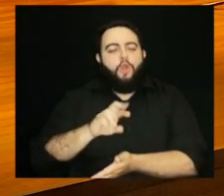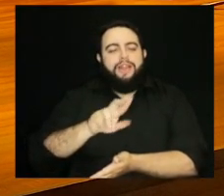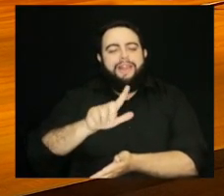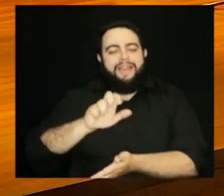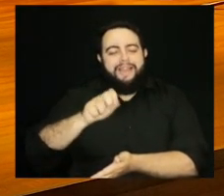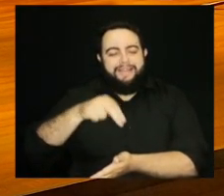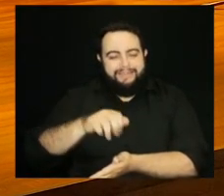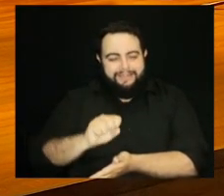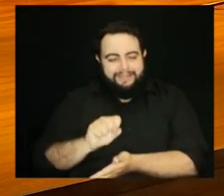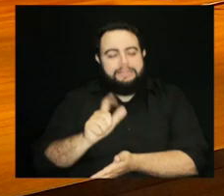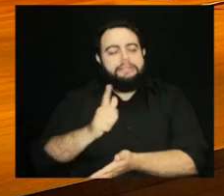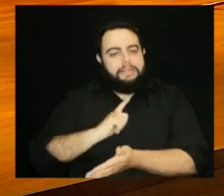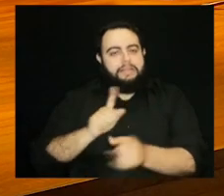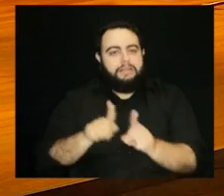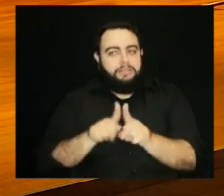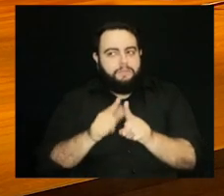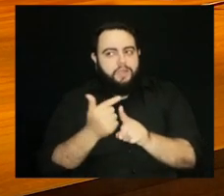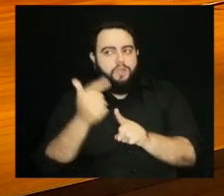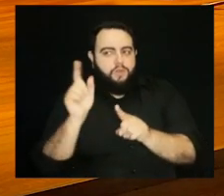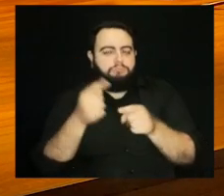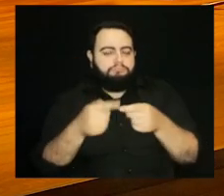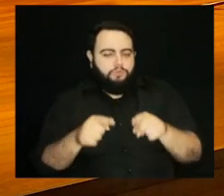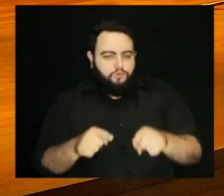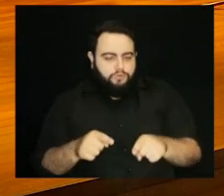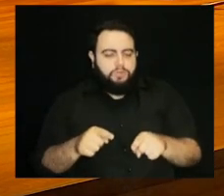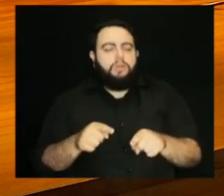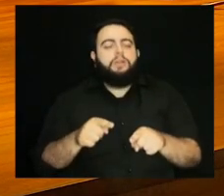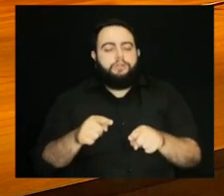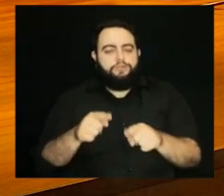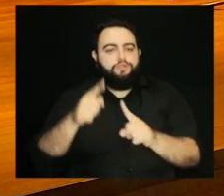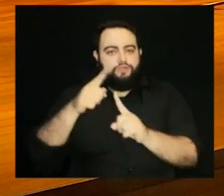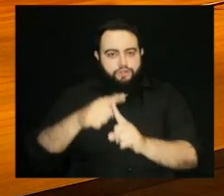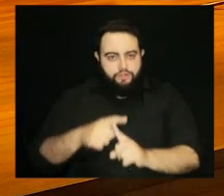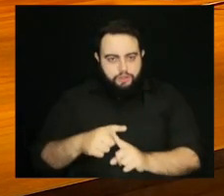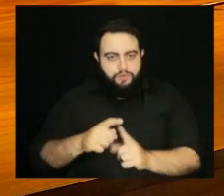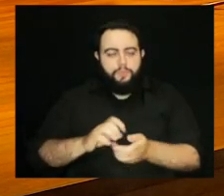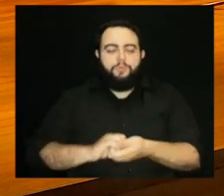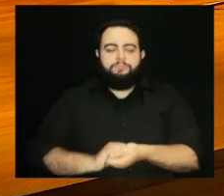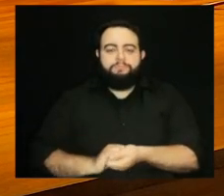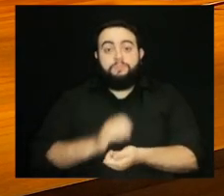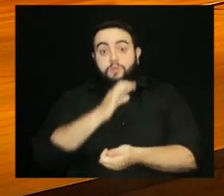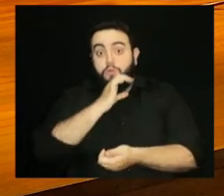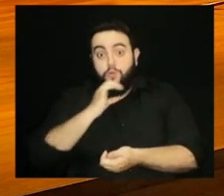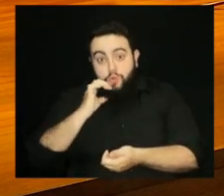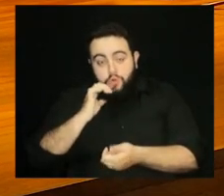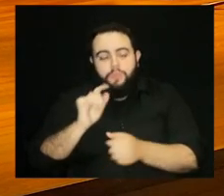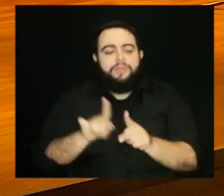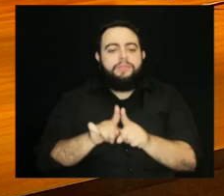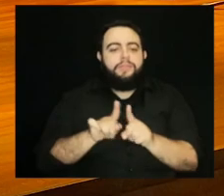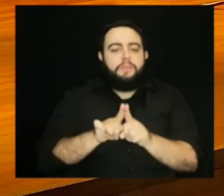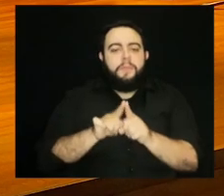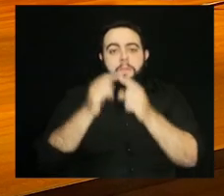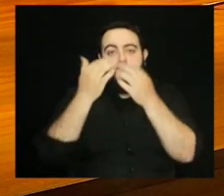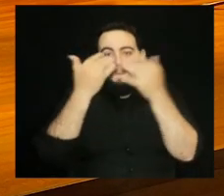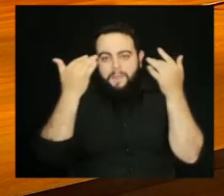um pouco mais tarde, o jazz; que em Cuba e no México vai começar a surgir o bolero; que no Rio